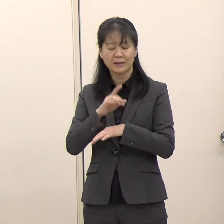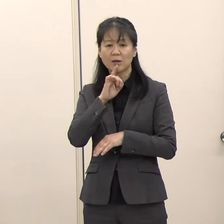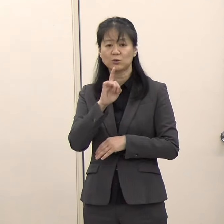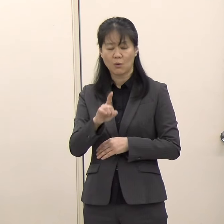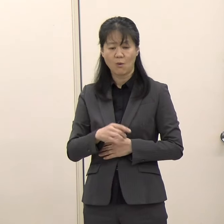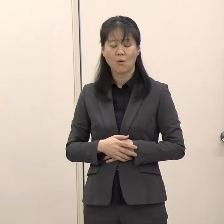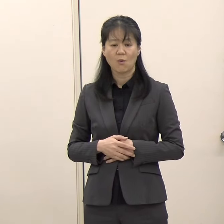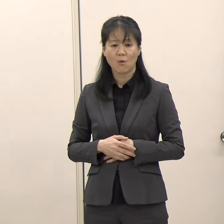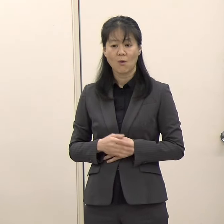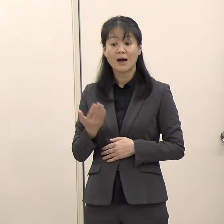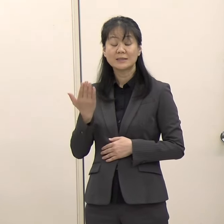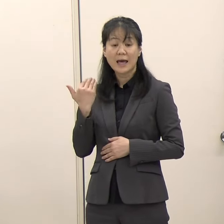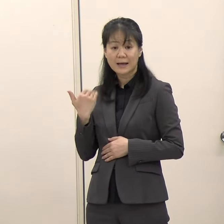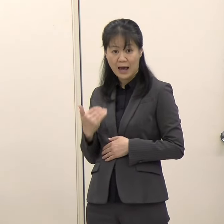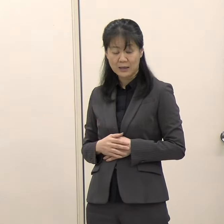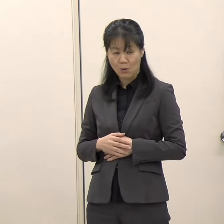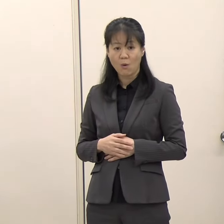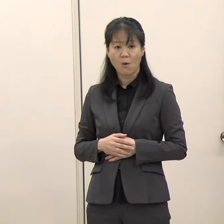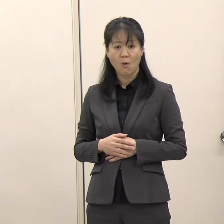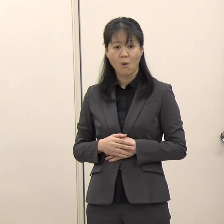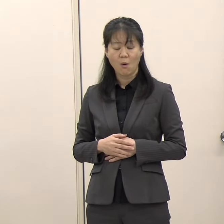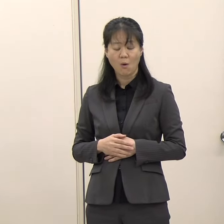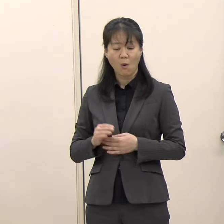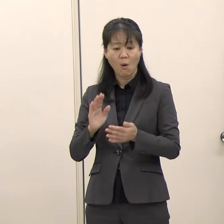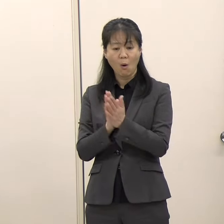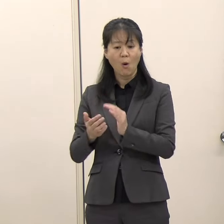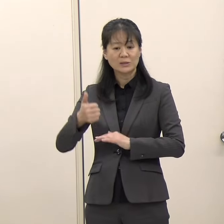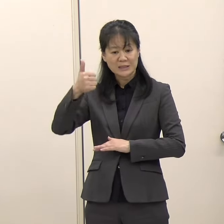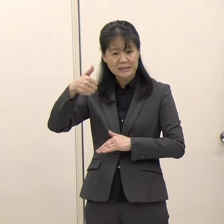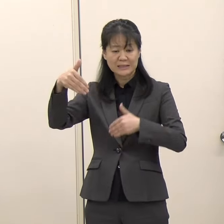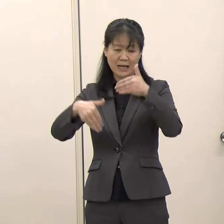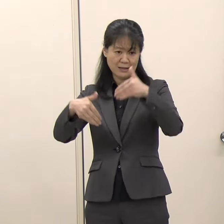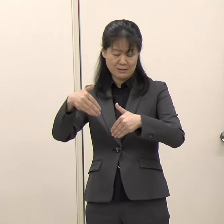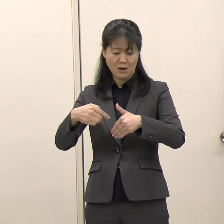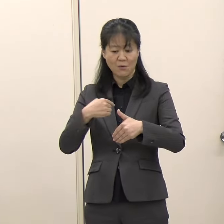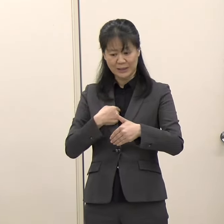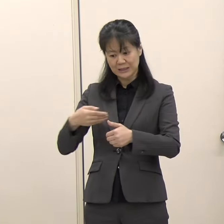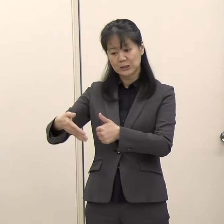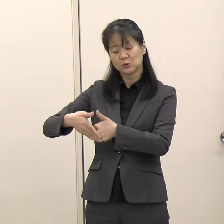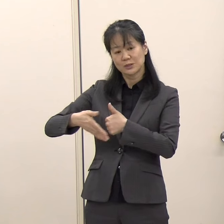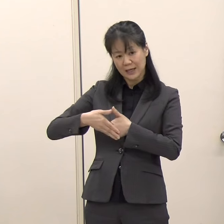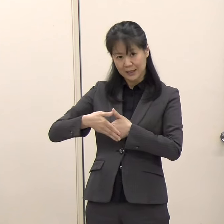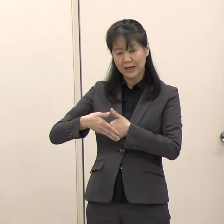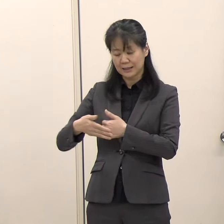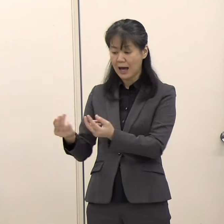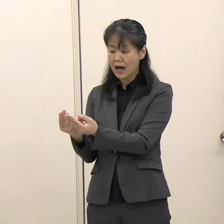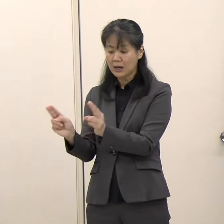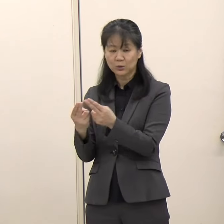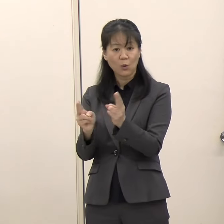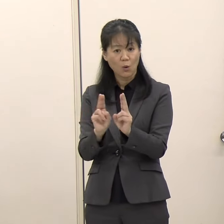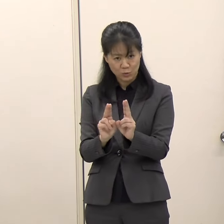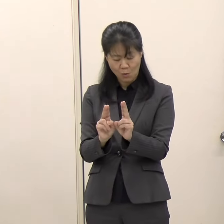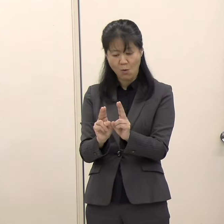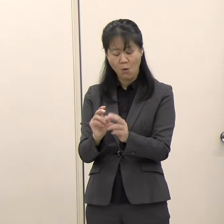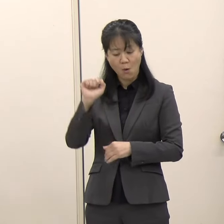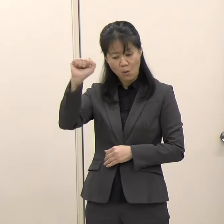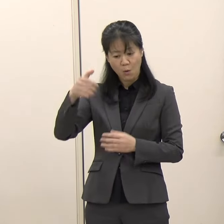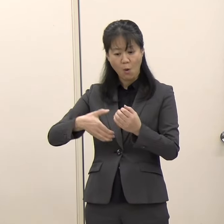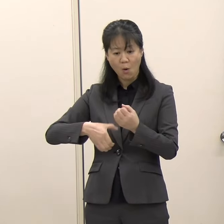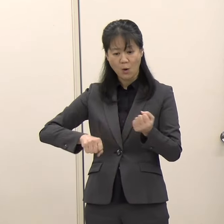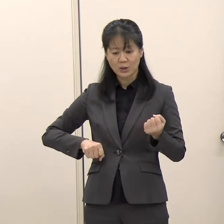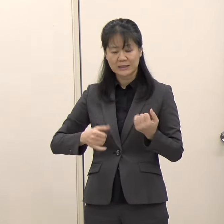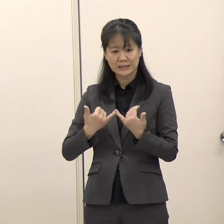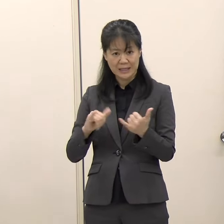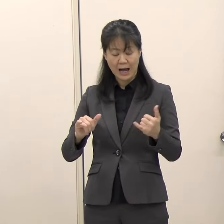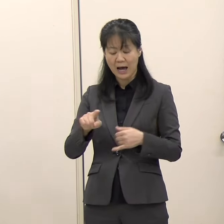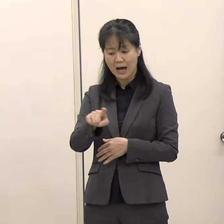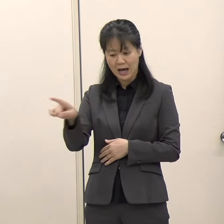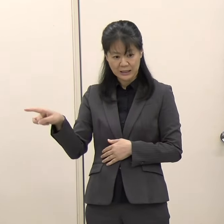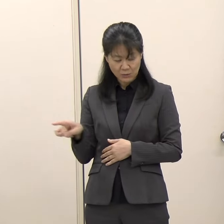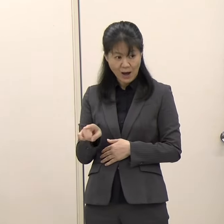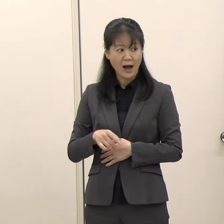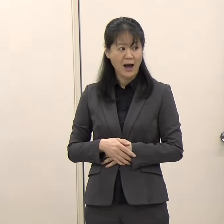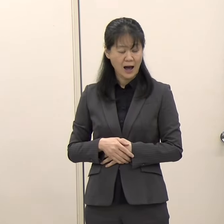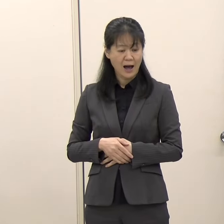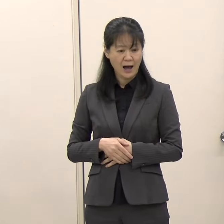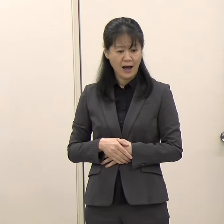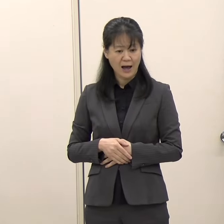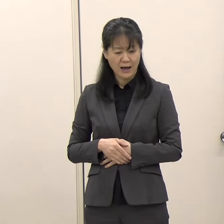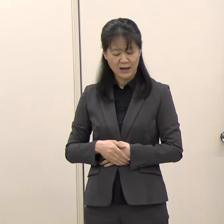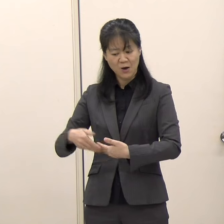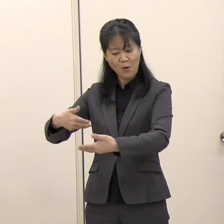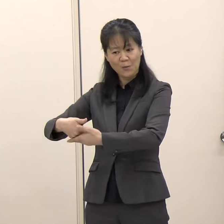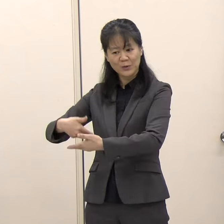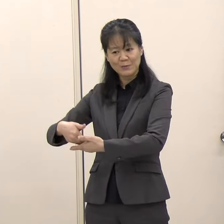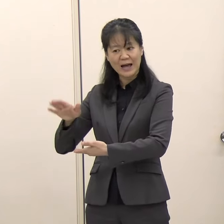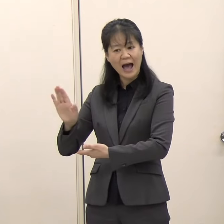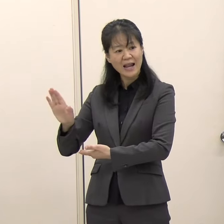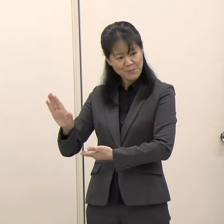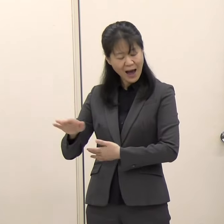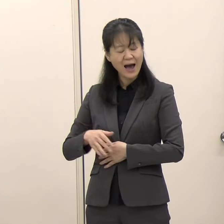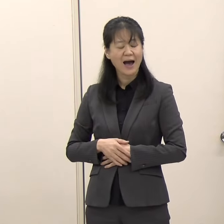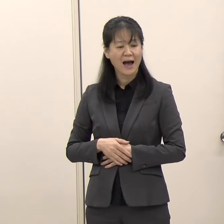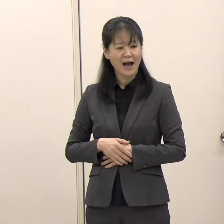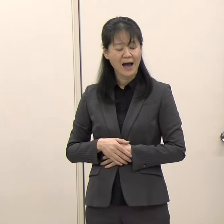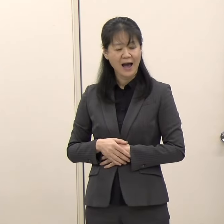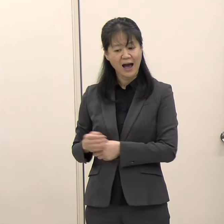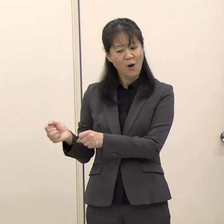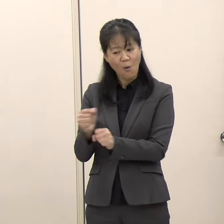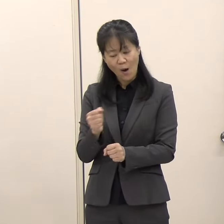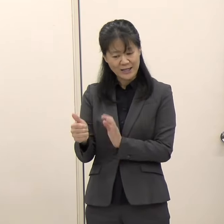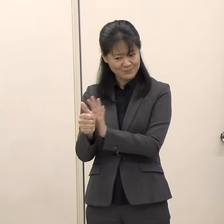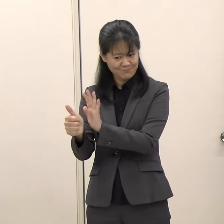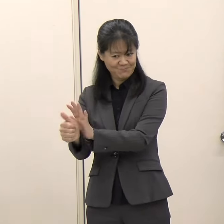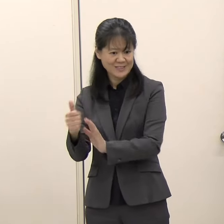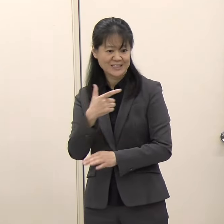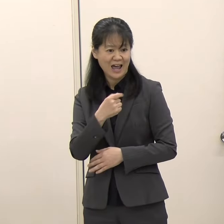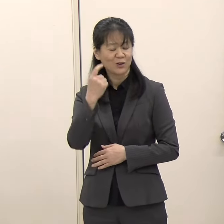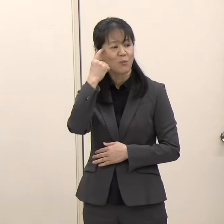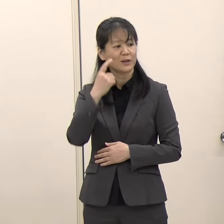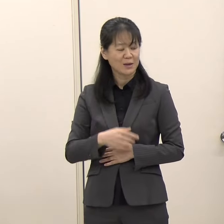前回の知事選において私に推薦をいただいた政党の現職の候補者の方については、原則として、もちろんお求めがあればですが、応援に伺いたいと思っています。